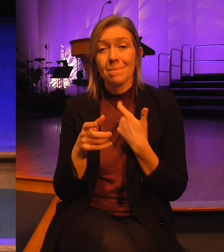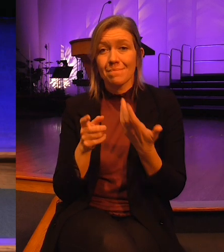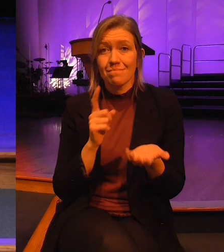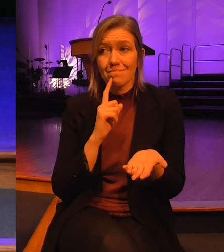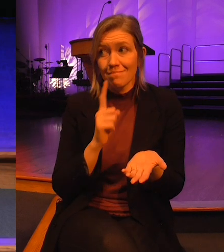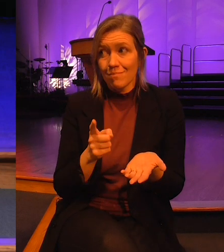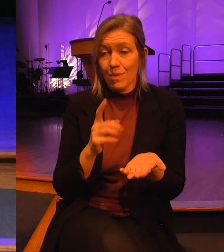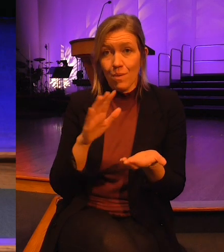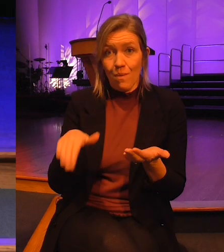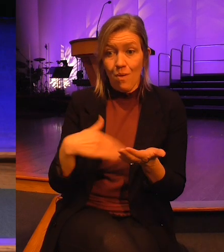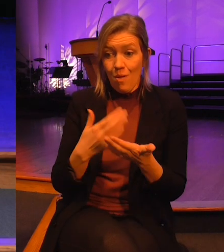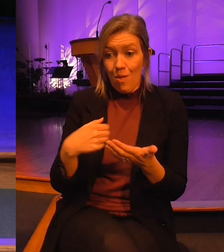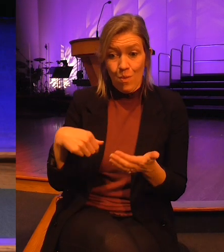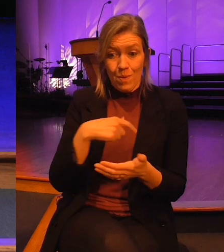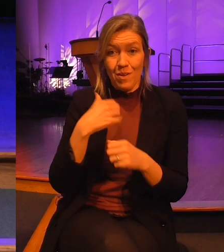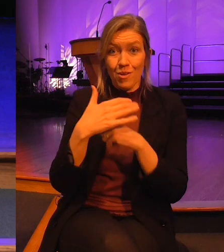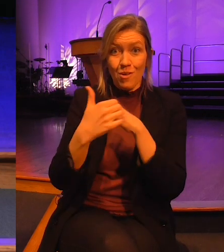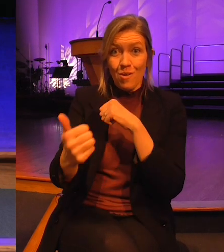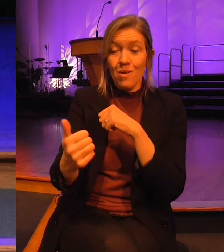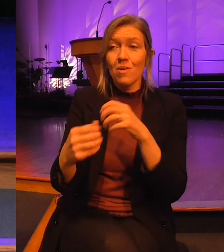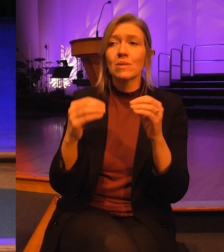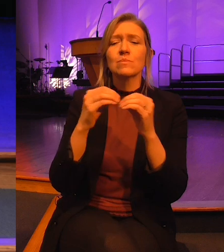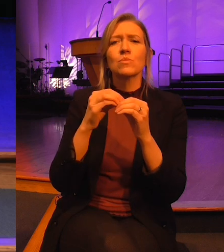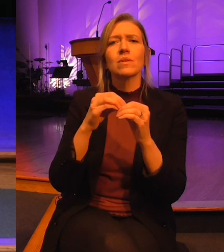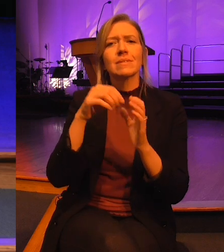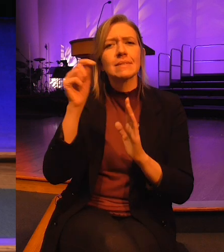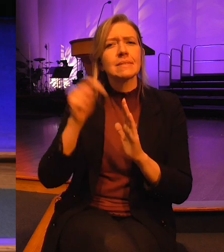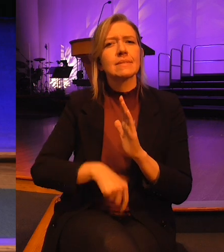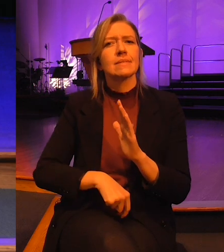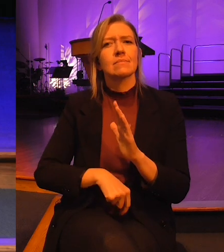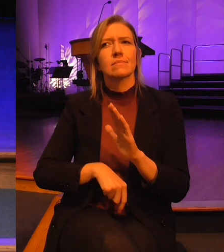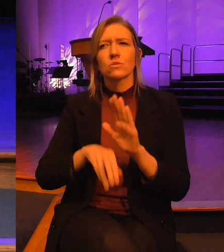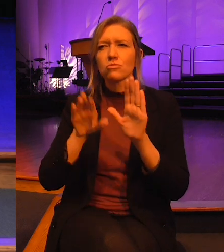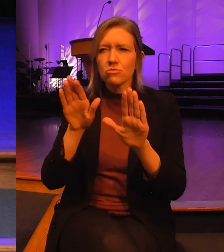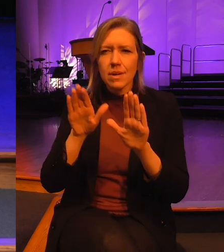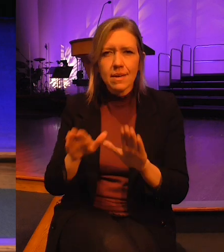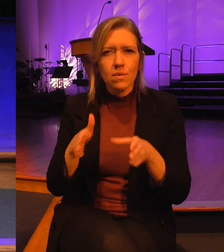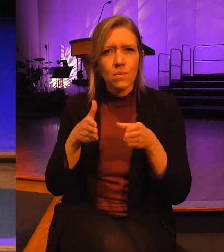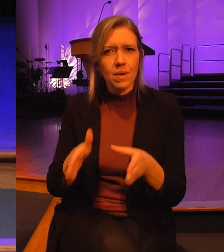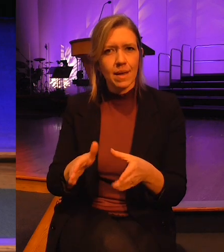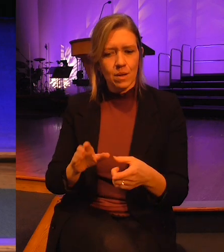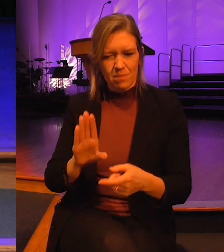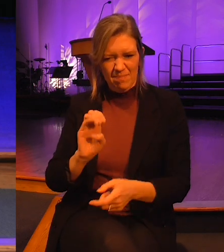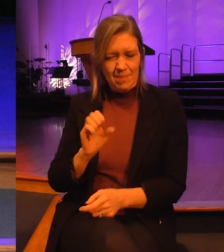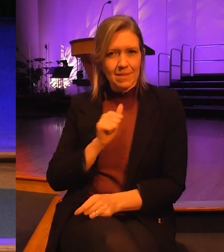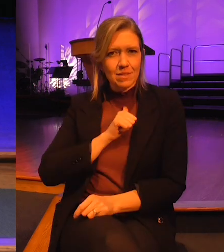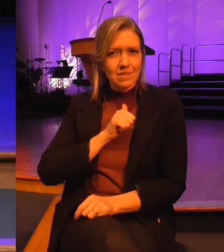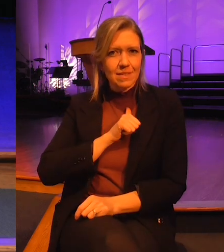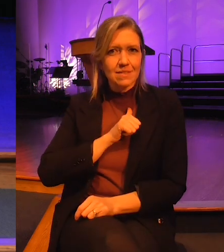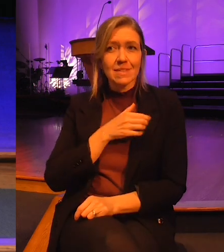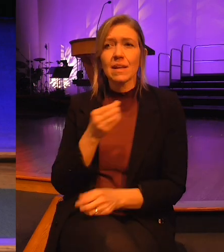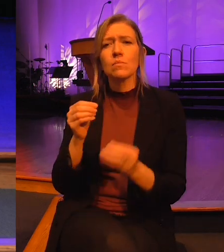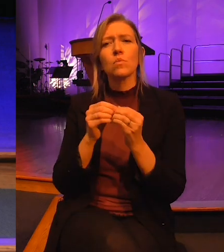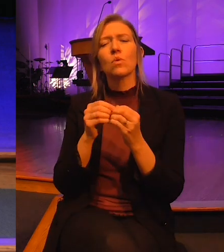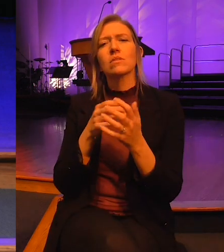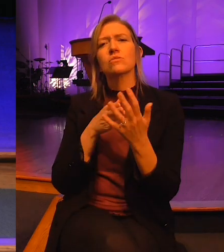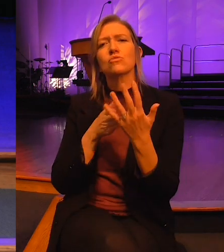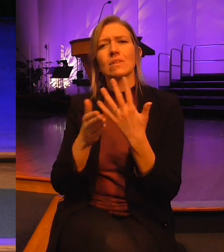es una mayor manera de ser nosotros mismos y una mayor transparencia a la posibilidad Divina,